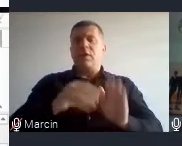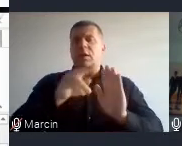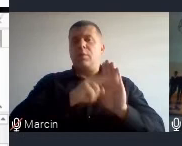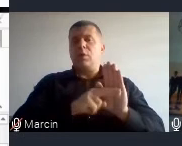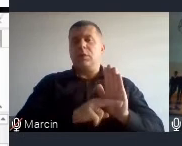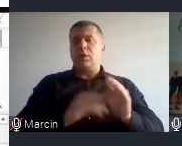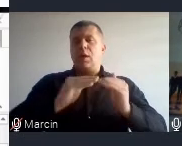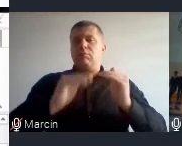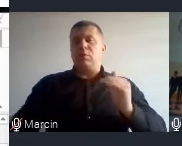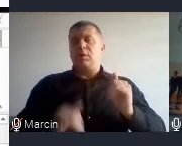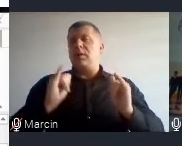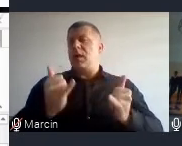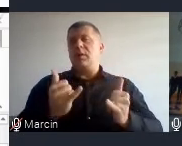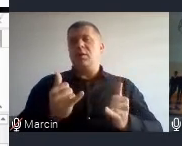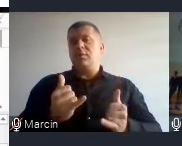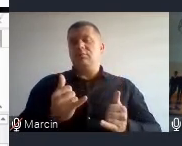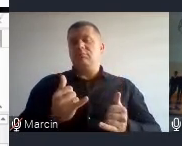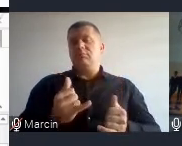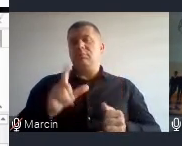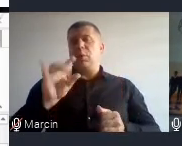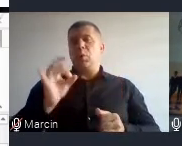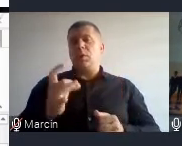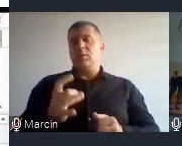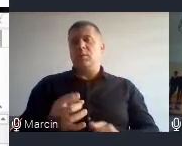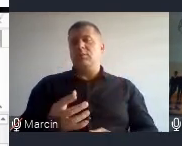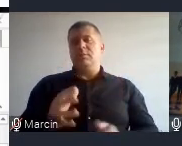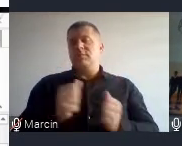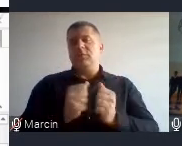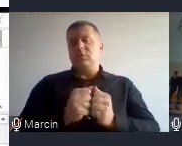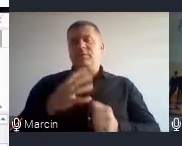poniżej jakichkolwiek progów wartościowych.